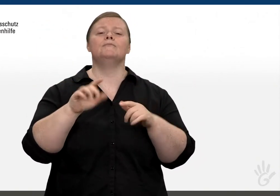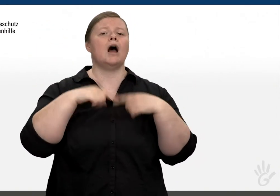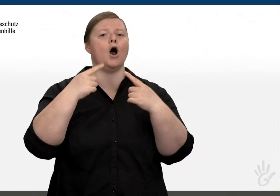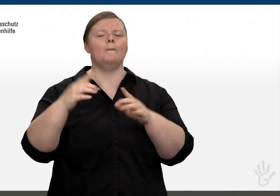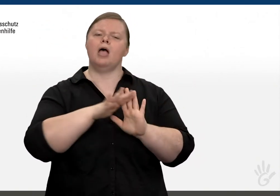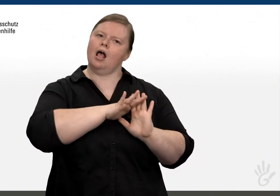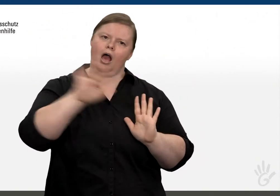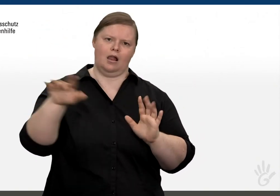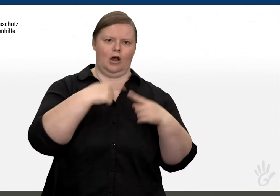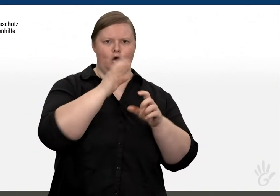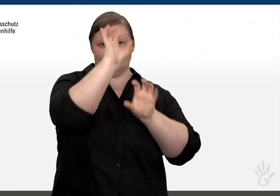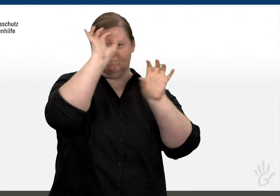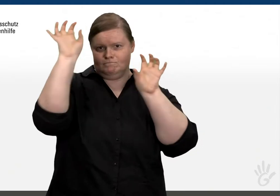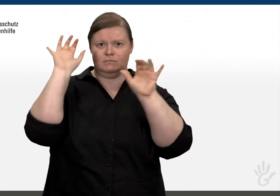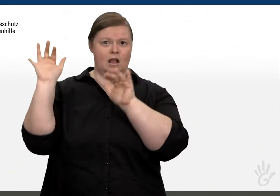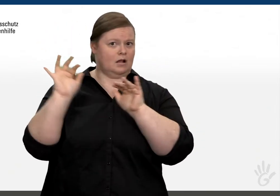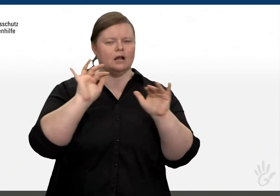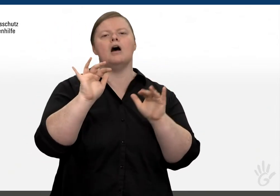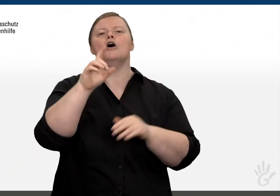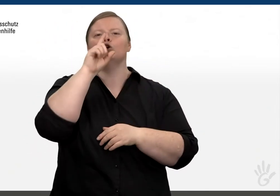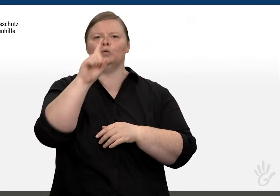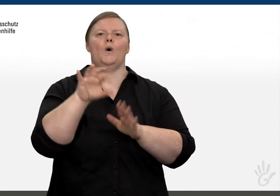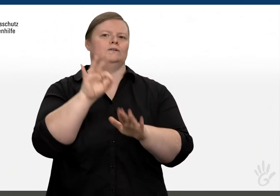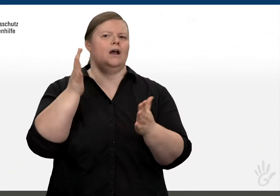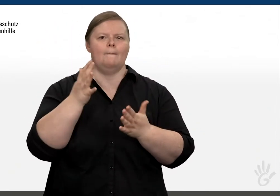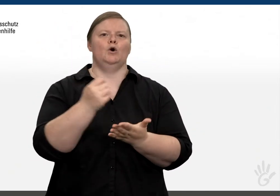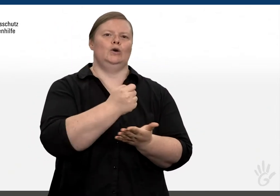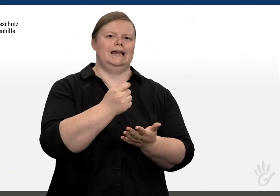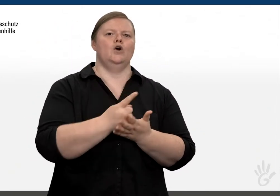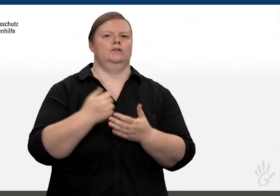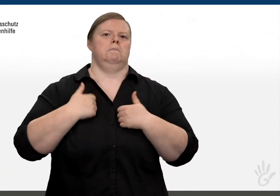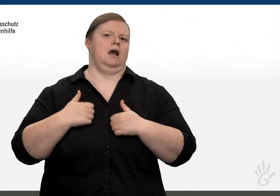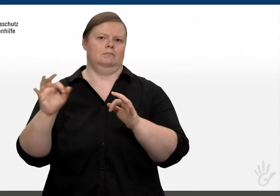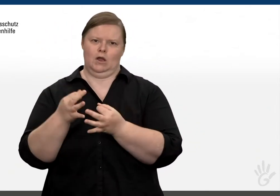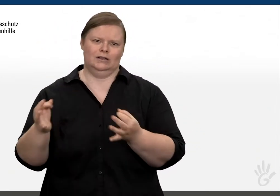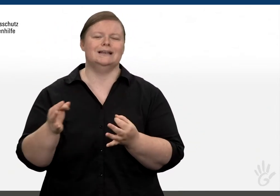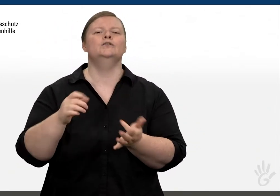in allen Räumen, außer Küche und Bad,